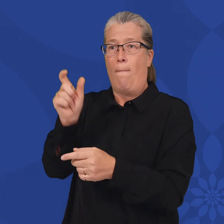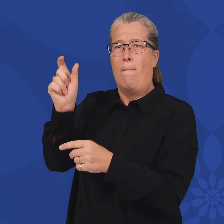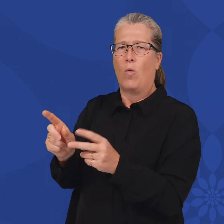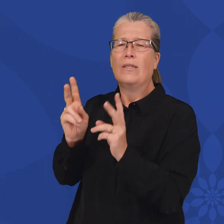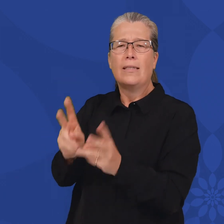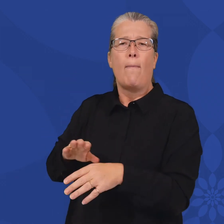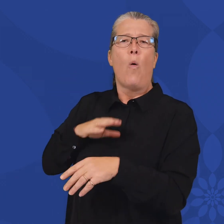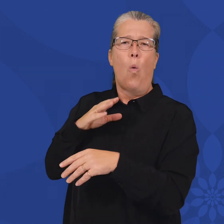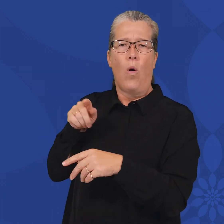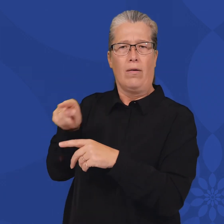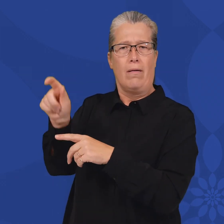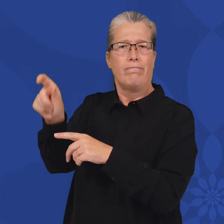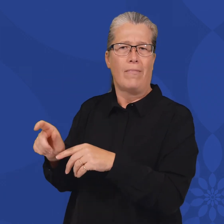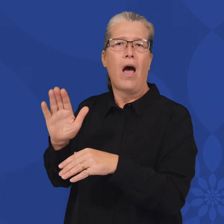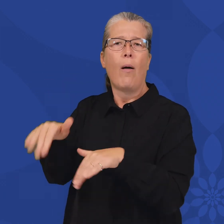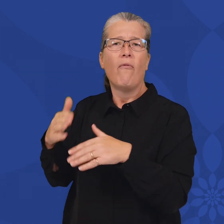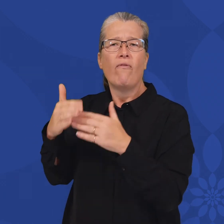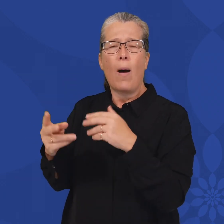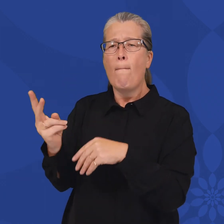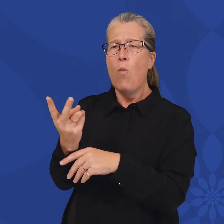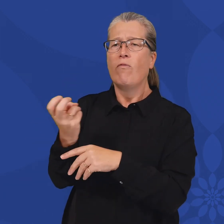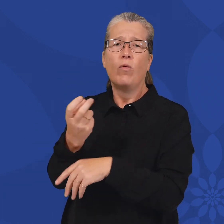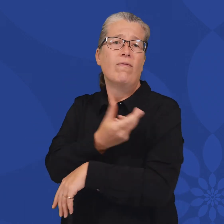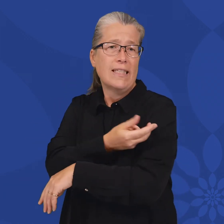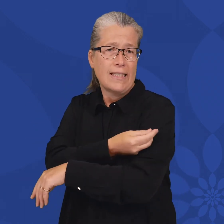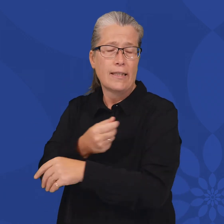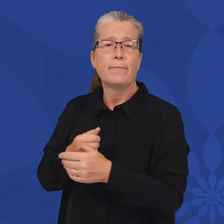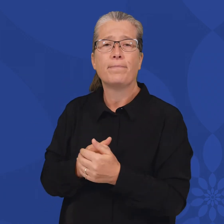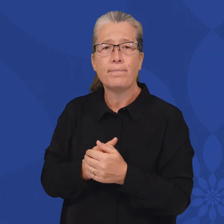med de i samma ålder som fått båda vaccindoserna.